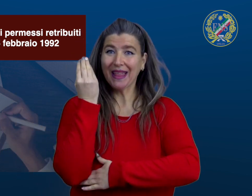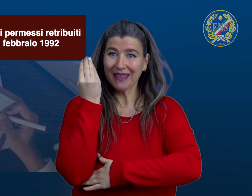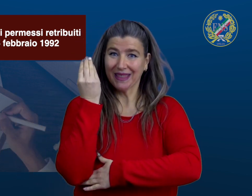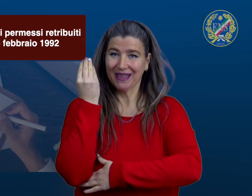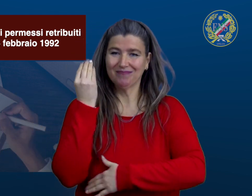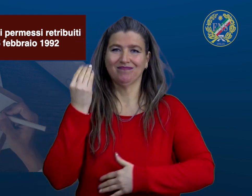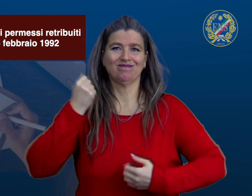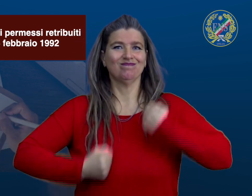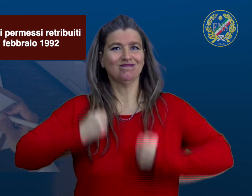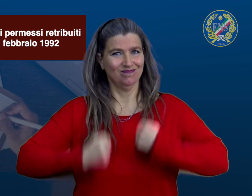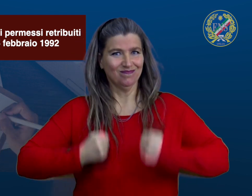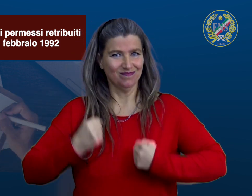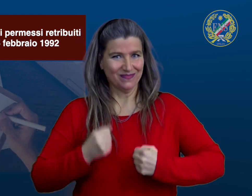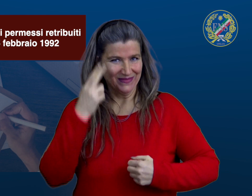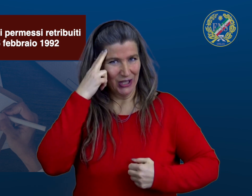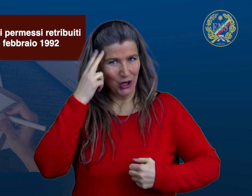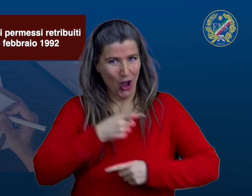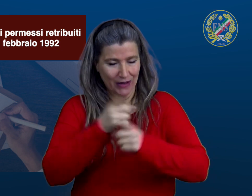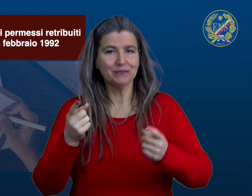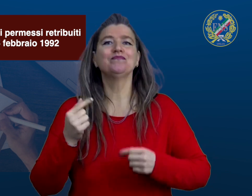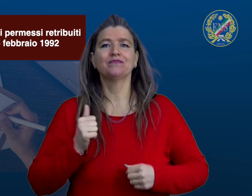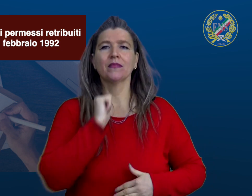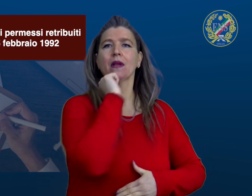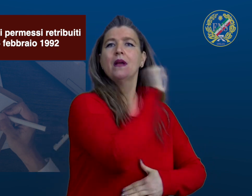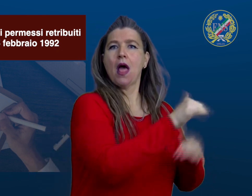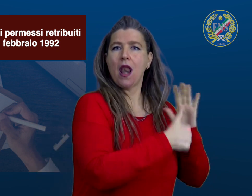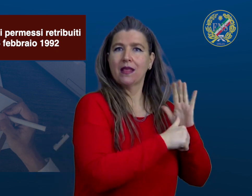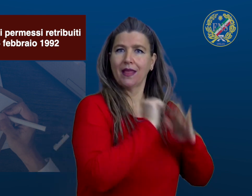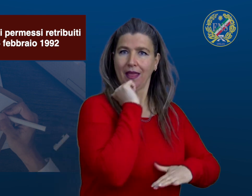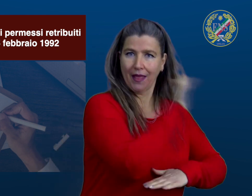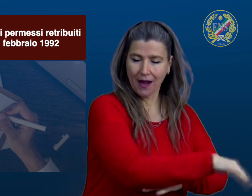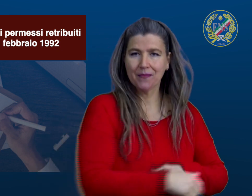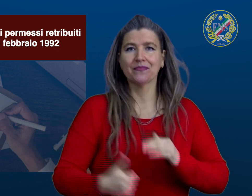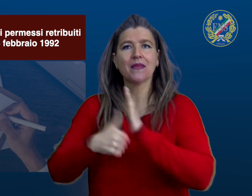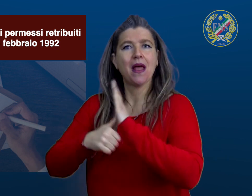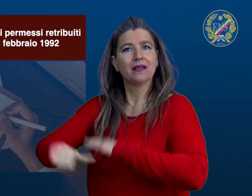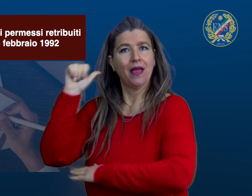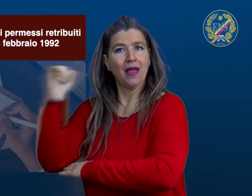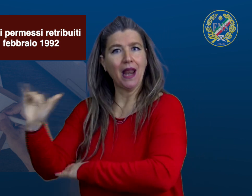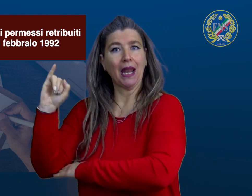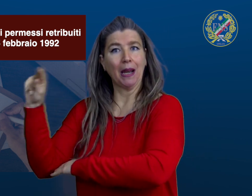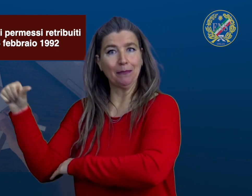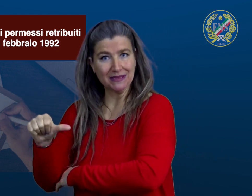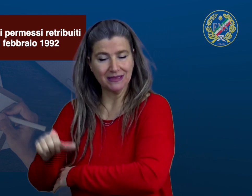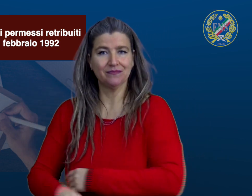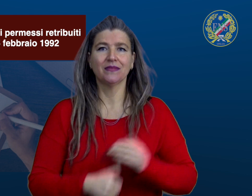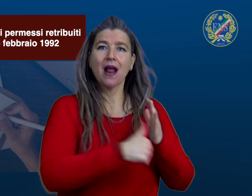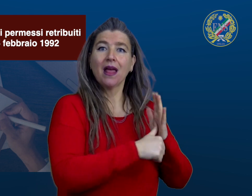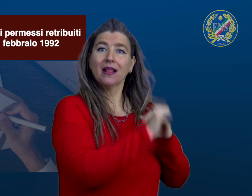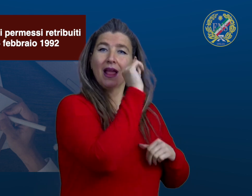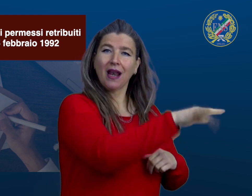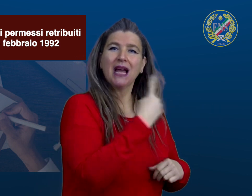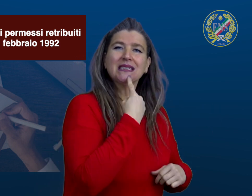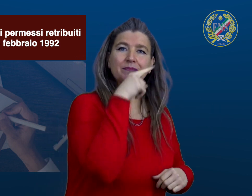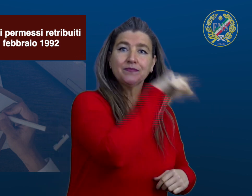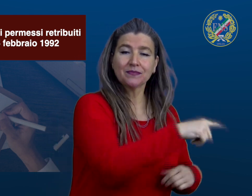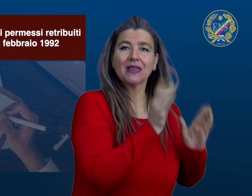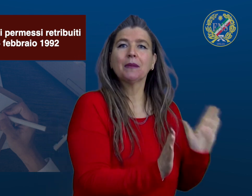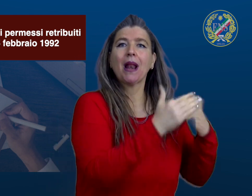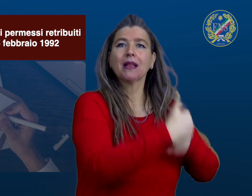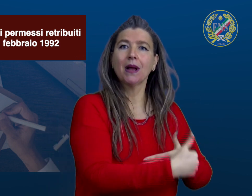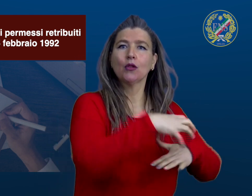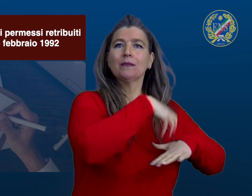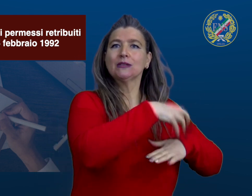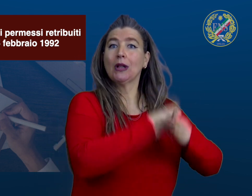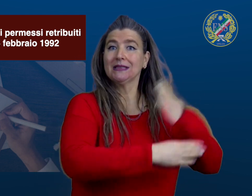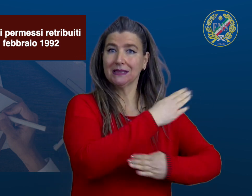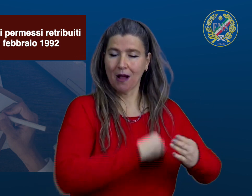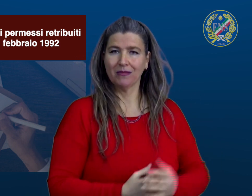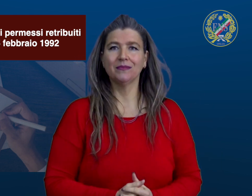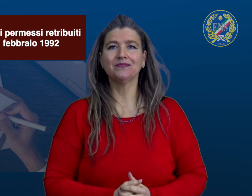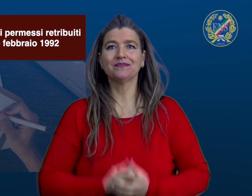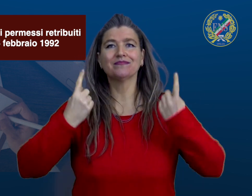L'ENS ha protestato inviando la lettera all'INPS e al Dipartimento per le Disabilità,